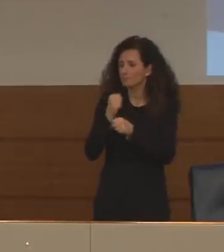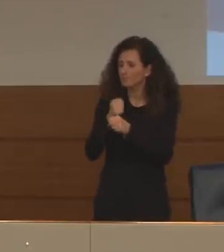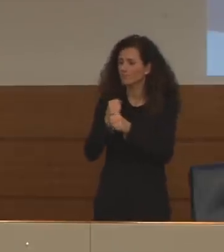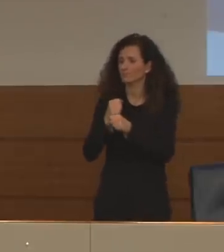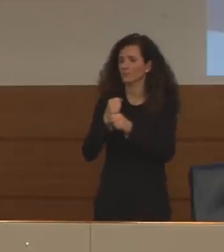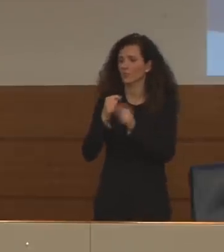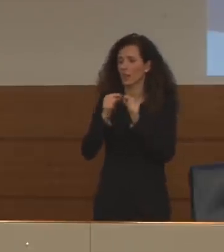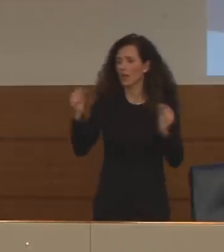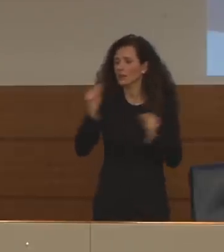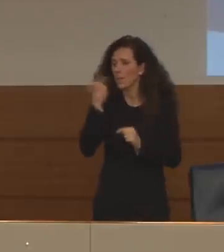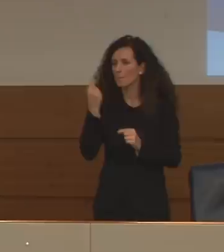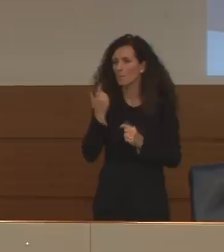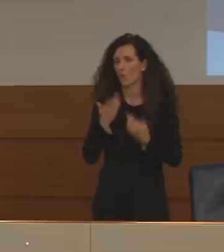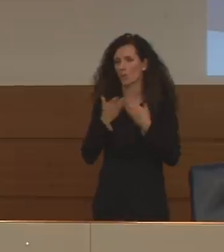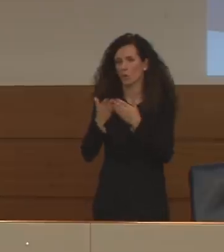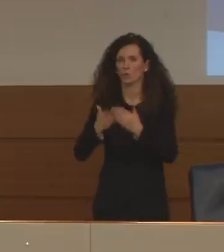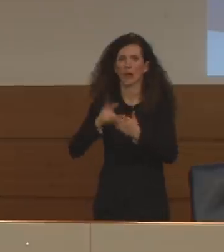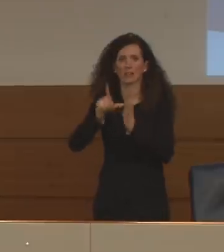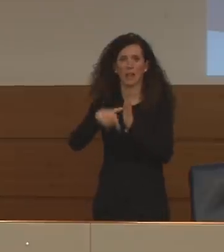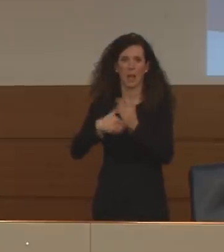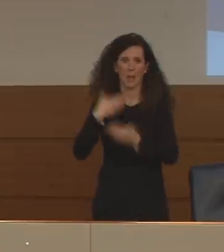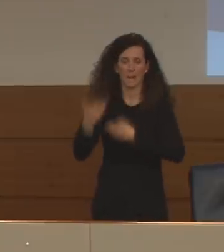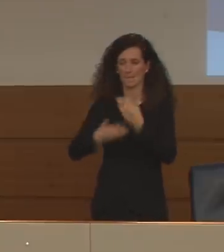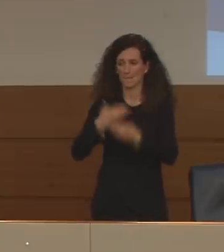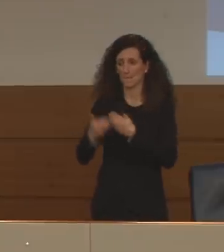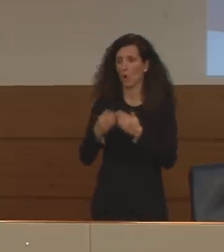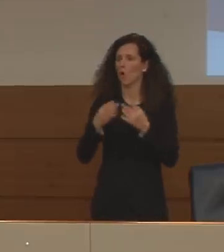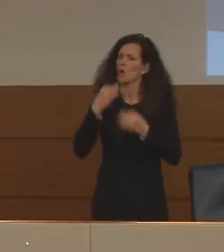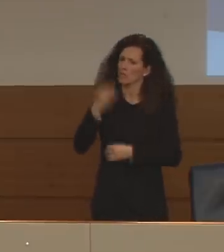servono, sempre secondo le linee dell'OMS.